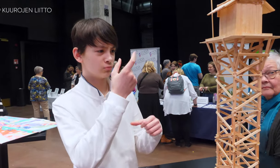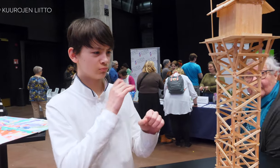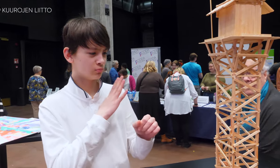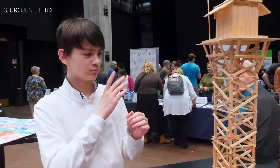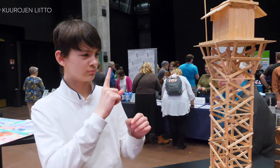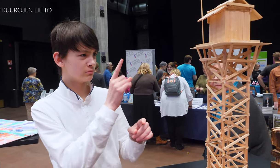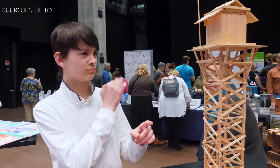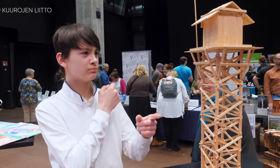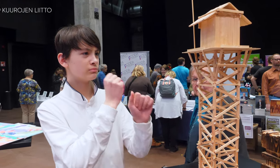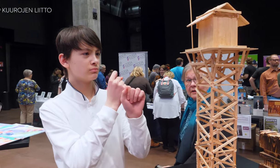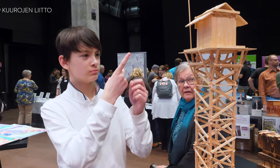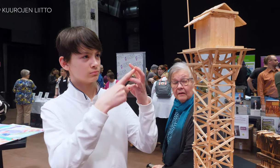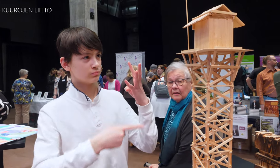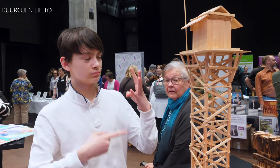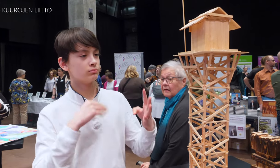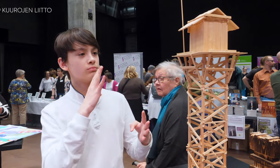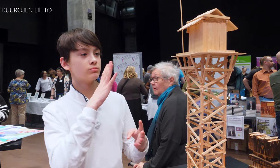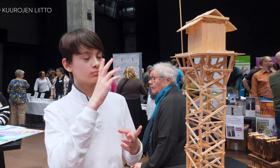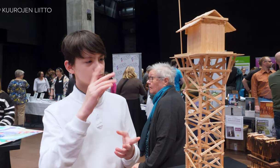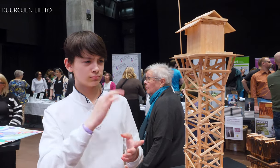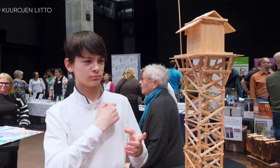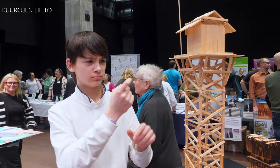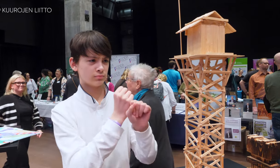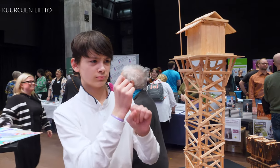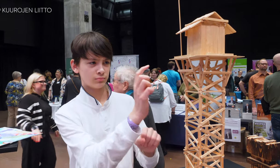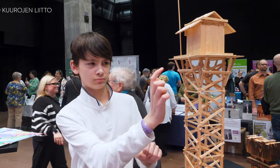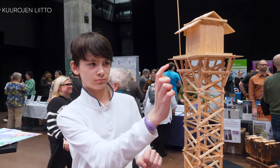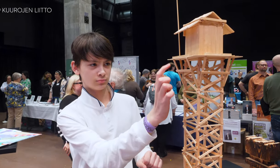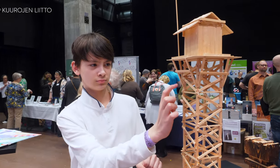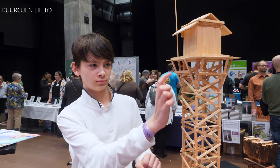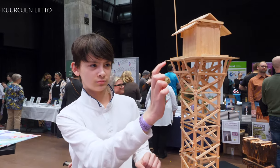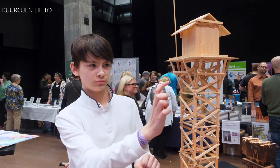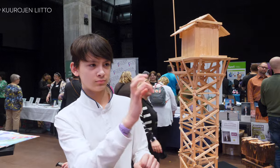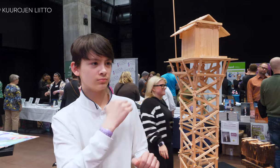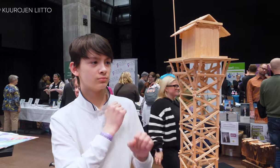Kerron siis, miten tein tämän teoksen ja nämä yksityiskohdat.